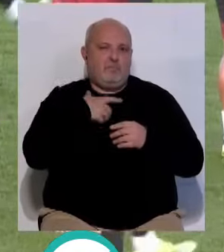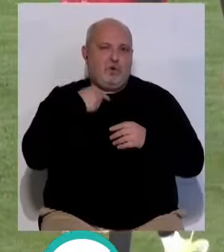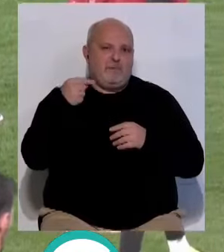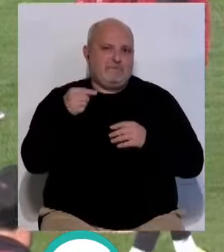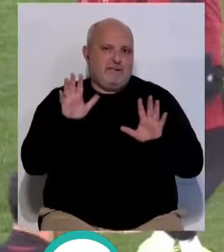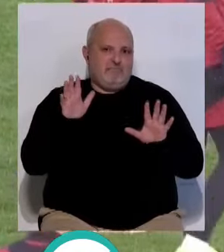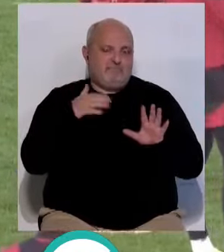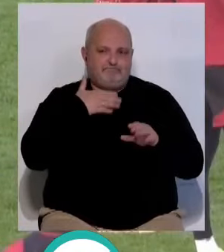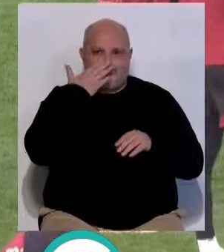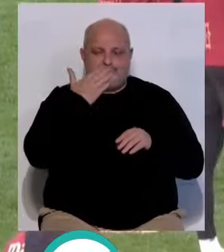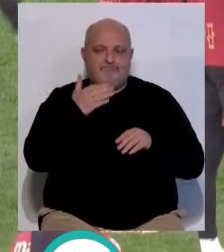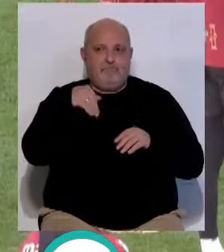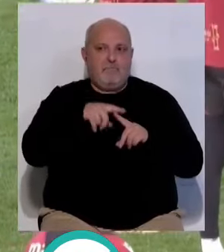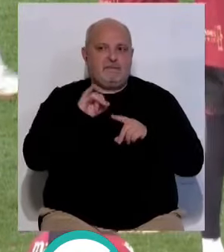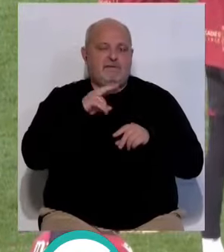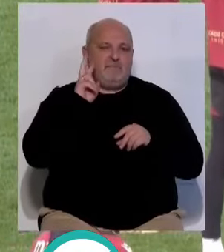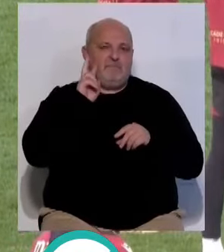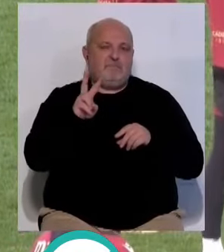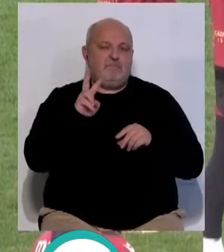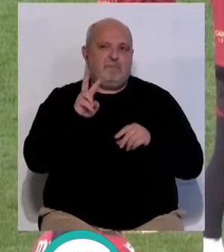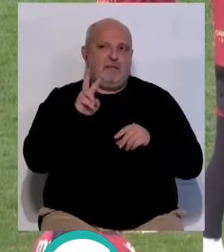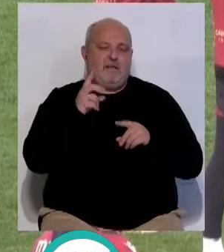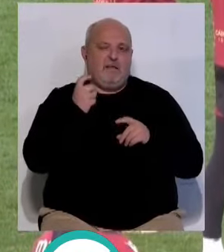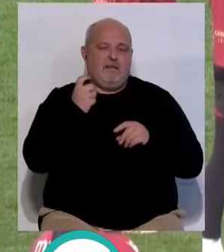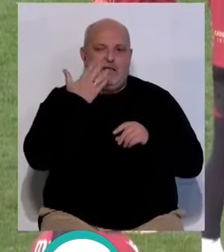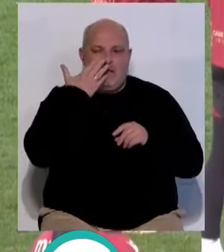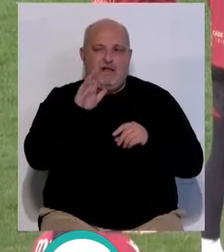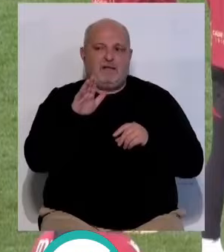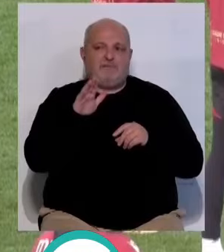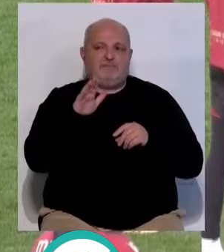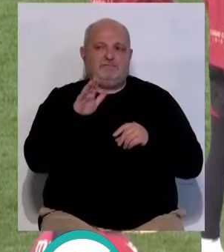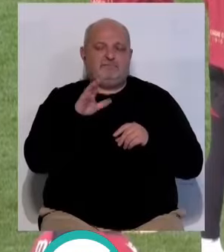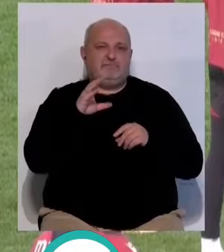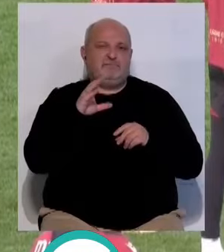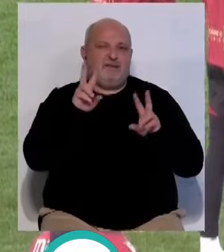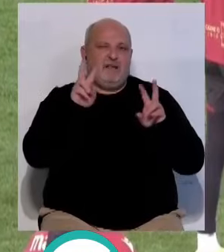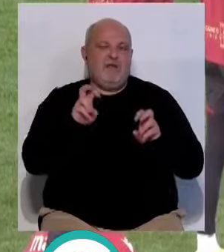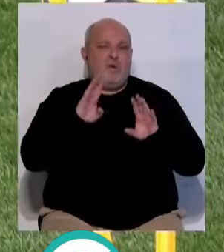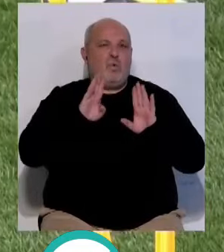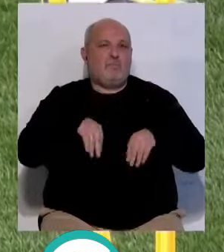yo Maxi Gómez le veo que tiene actitud con c sobre todo en los últimos partidos lo he visto